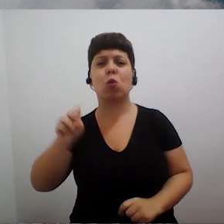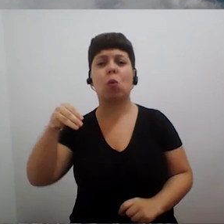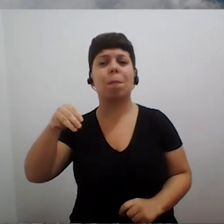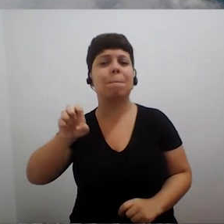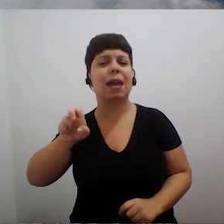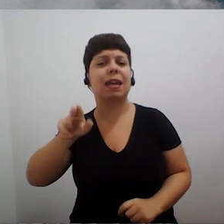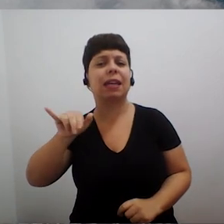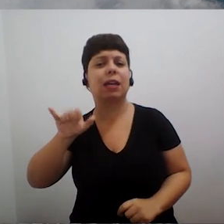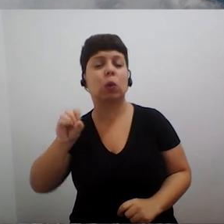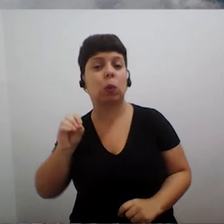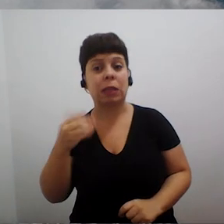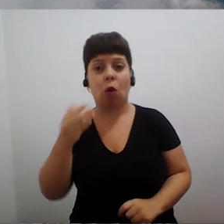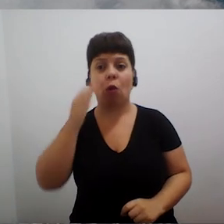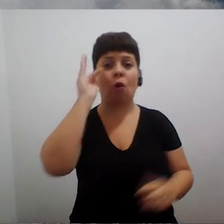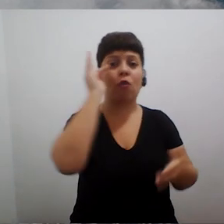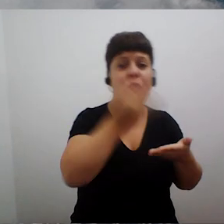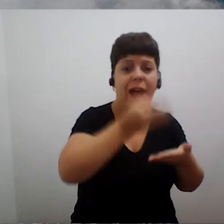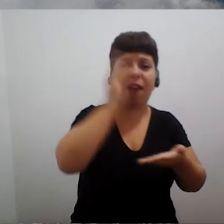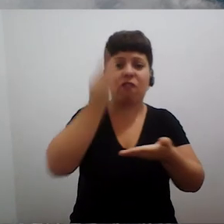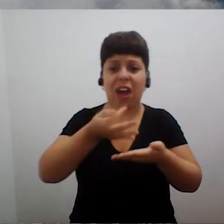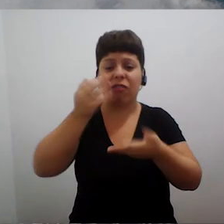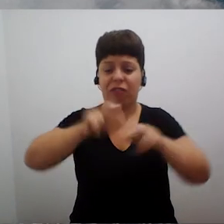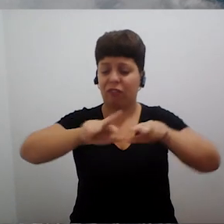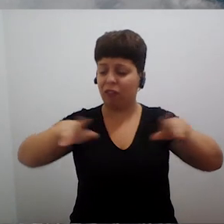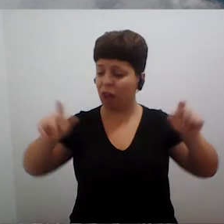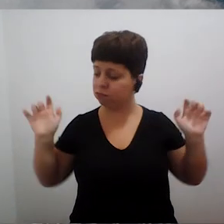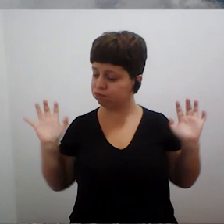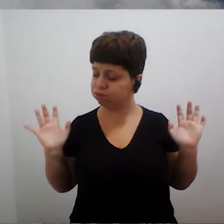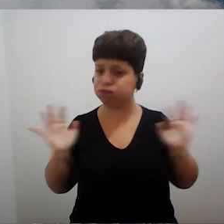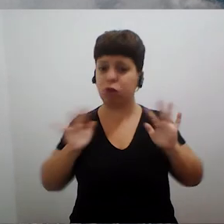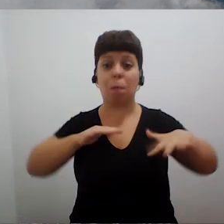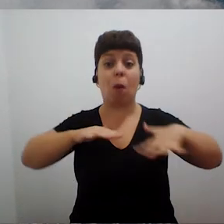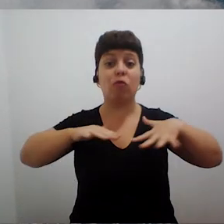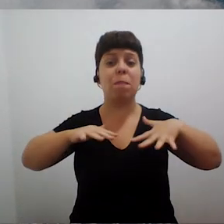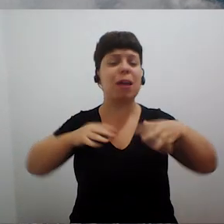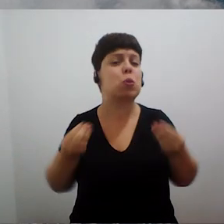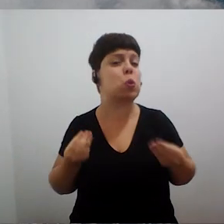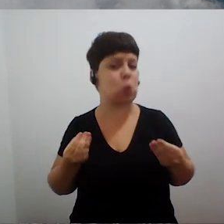e como que as diferentes fés se inserem nesse grande e amplo movimento integrador.